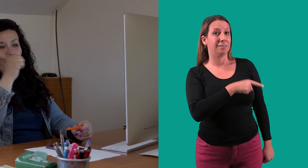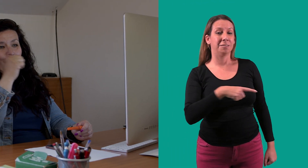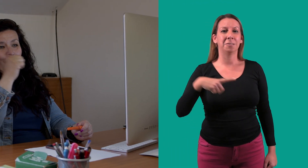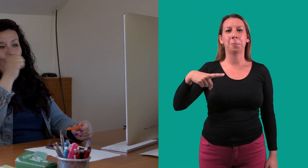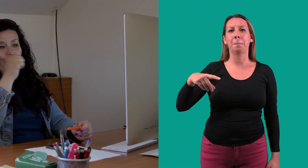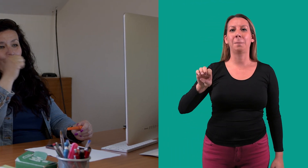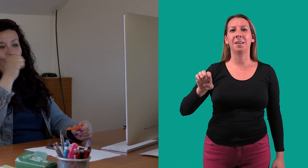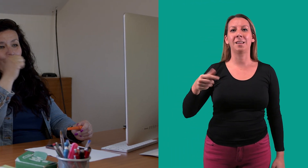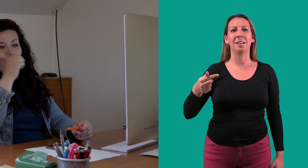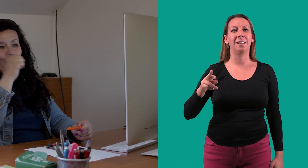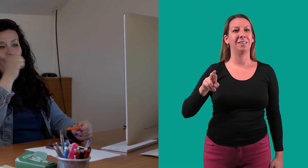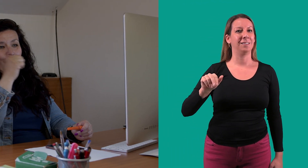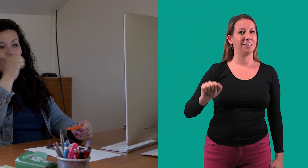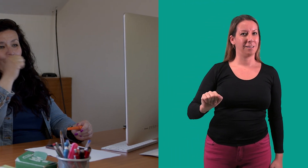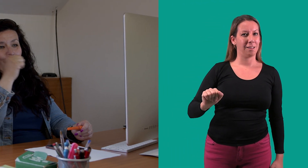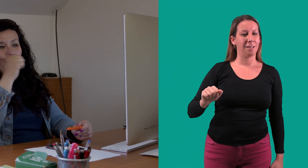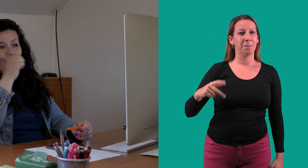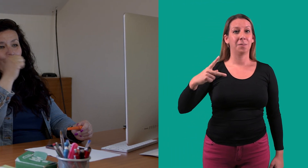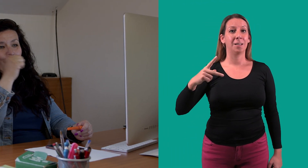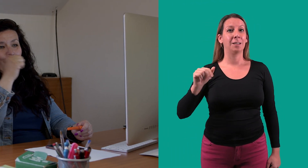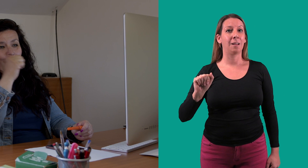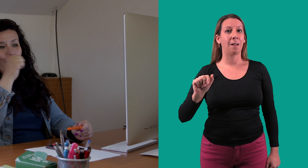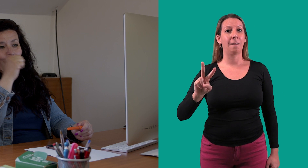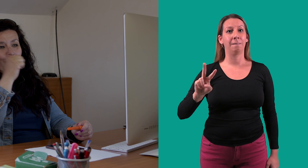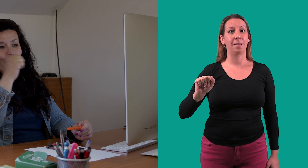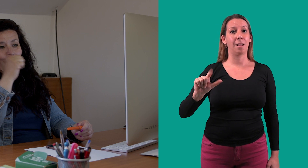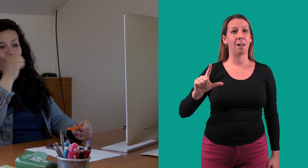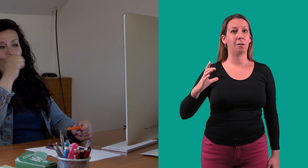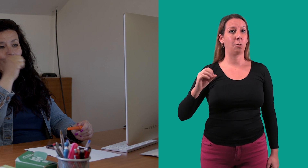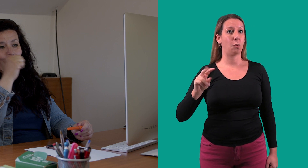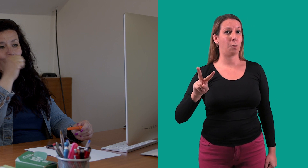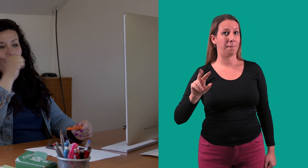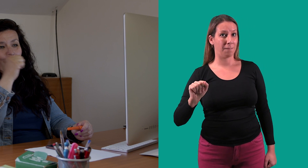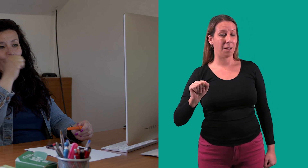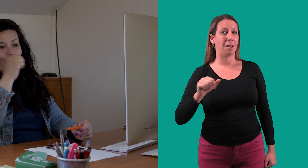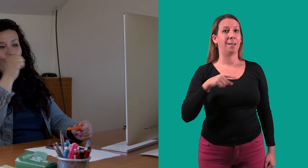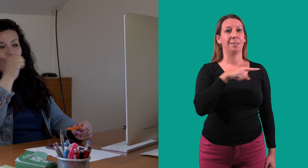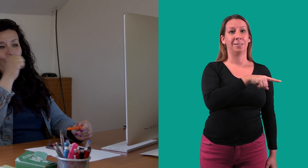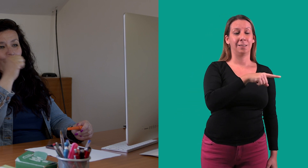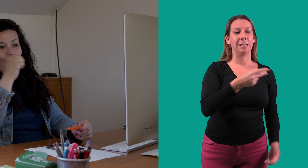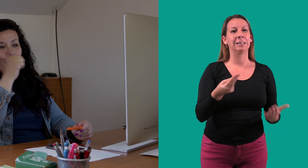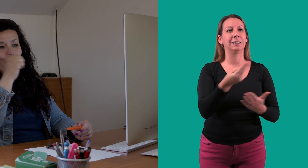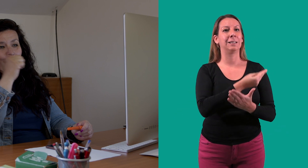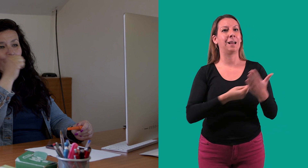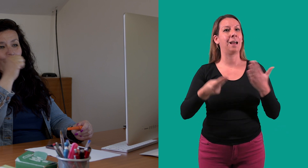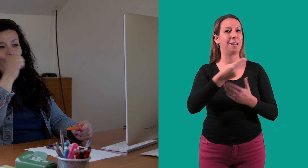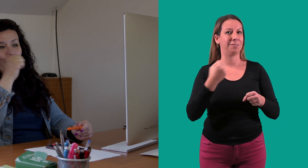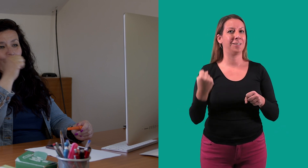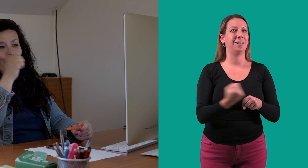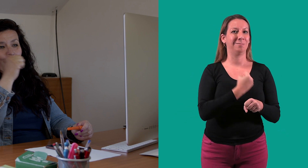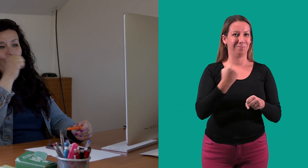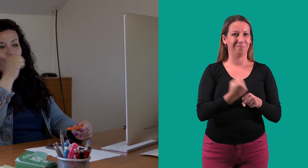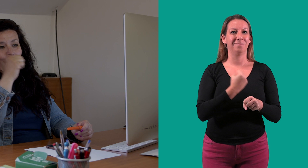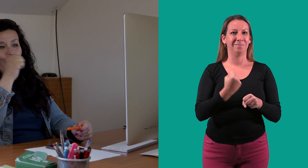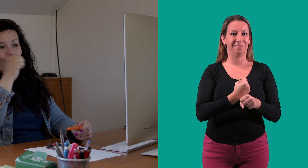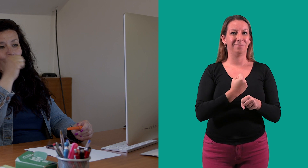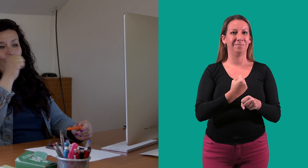Questa è Petra Kavalcova. Lavora come graphic designer.